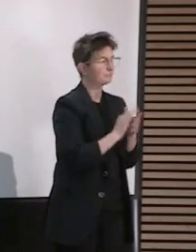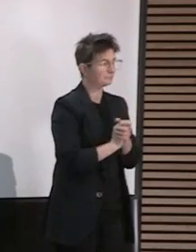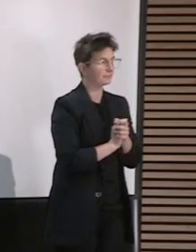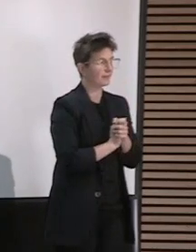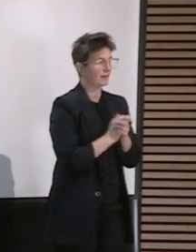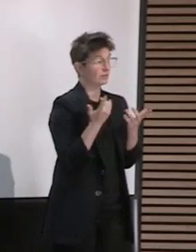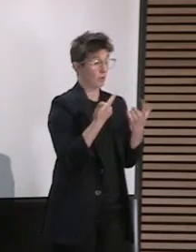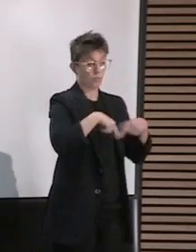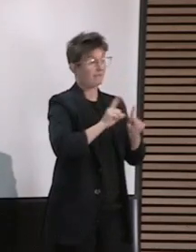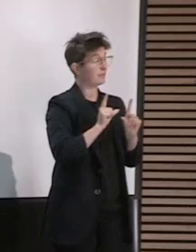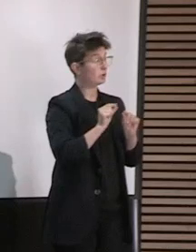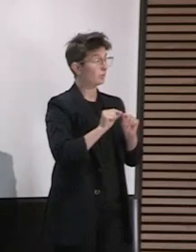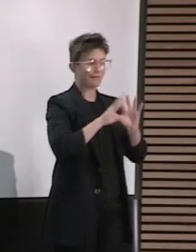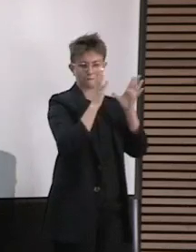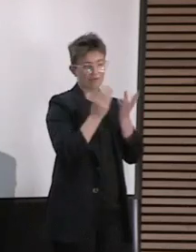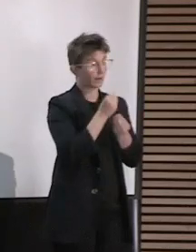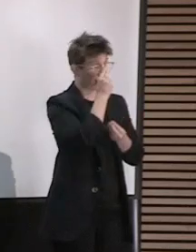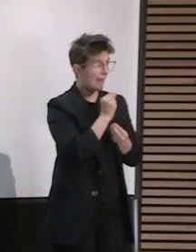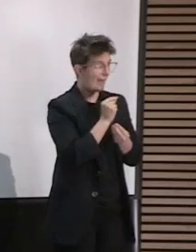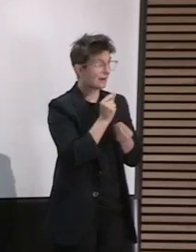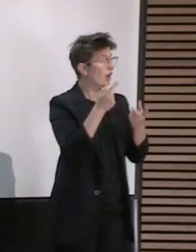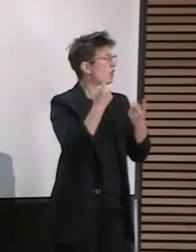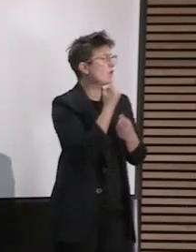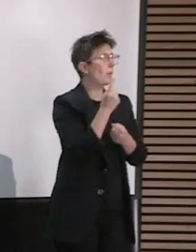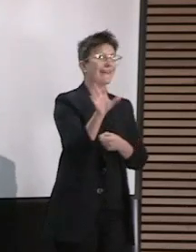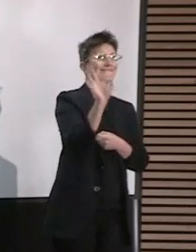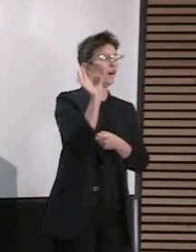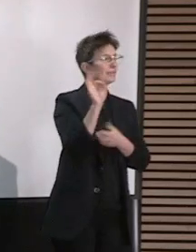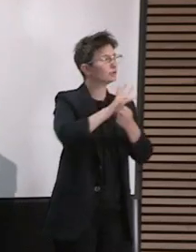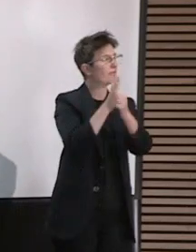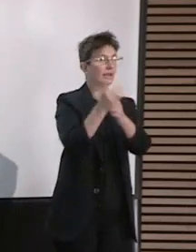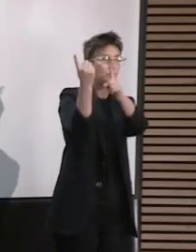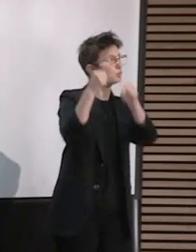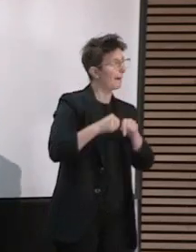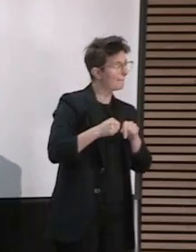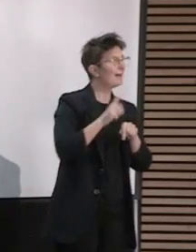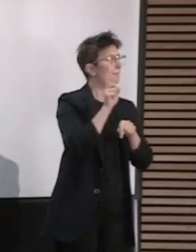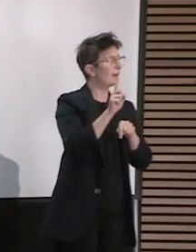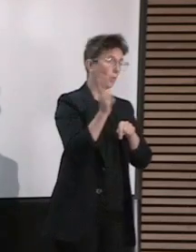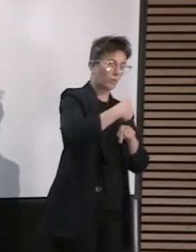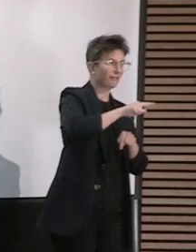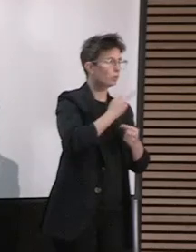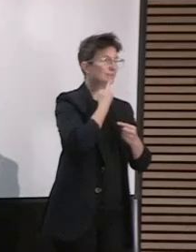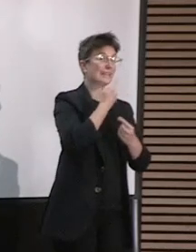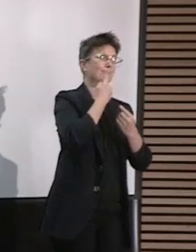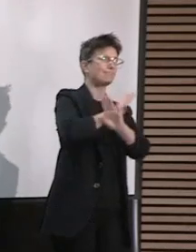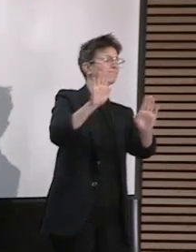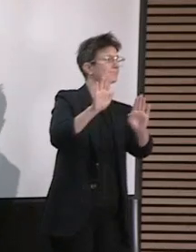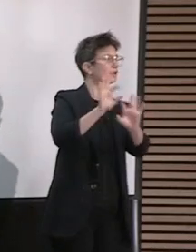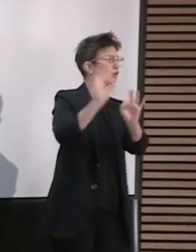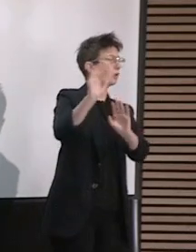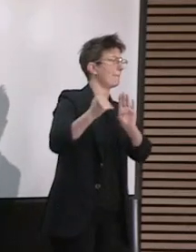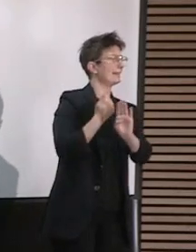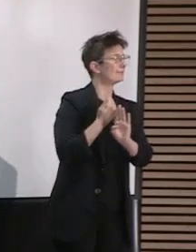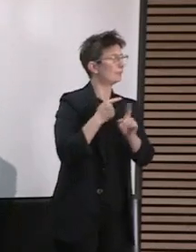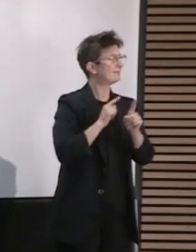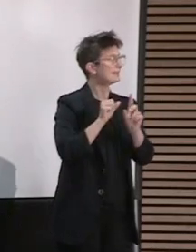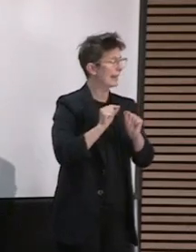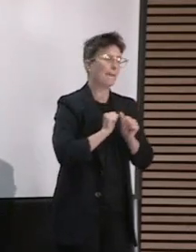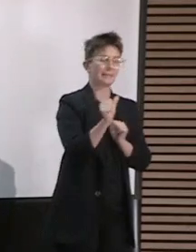Pokap kei Glen don. E